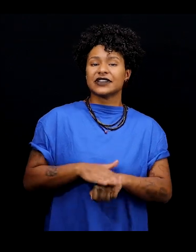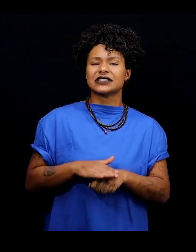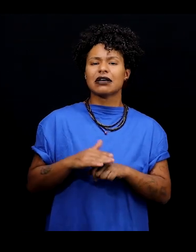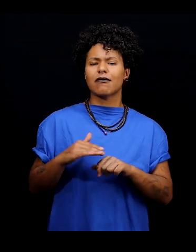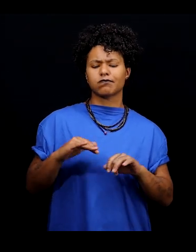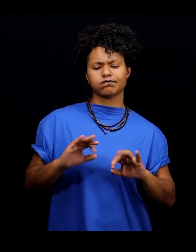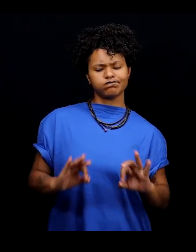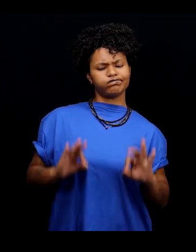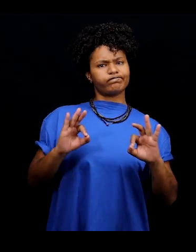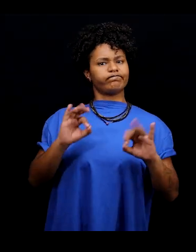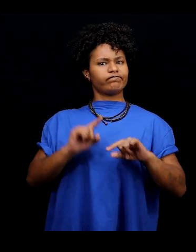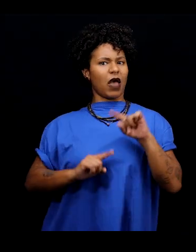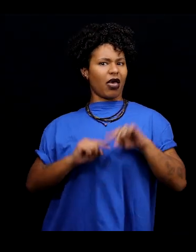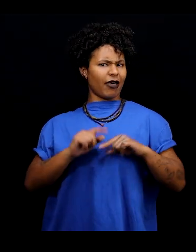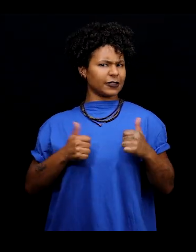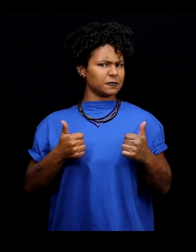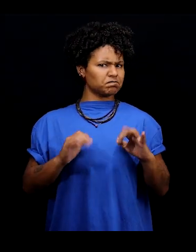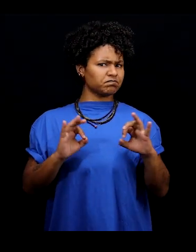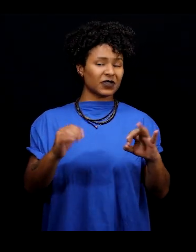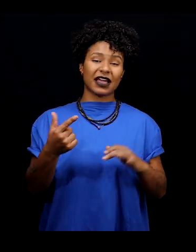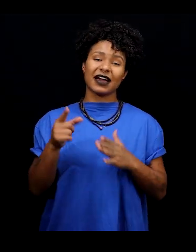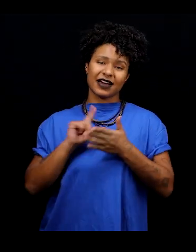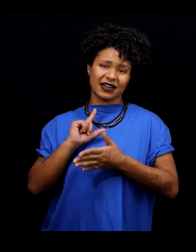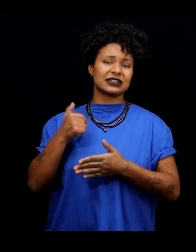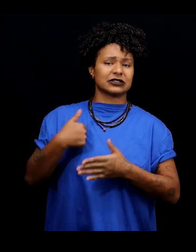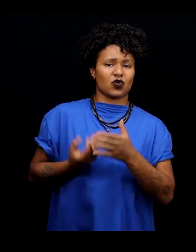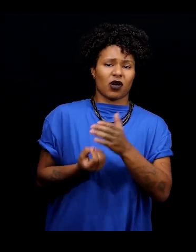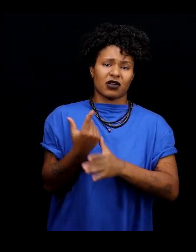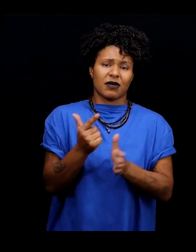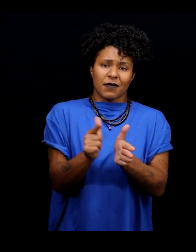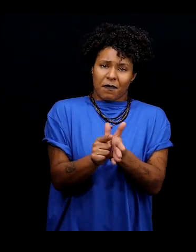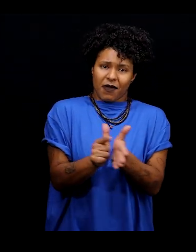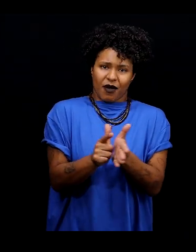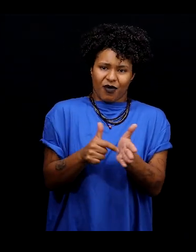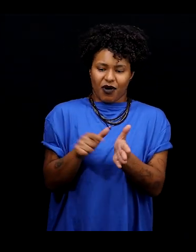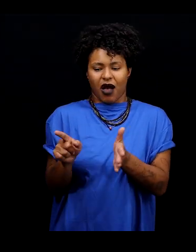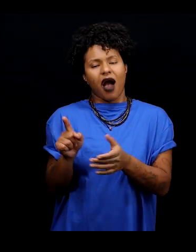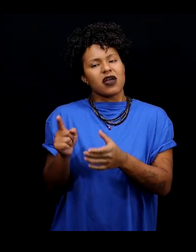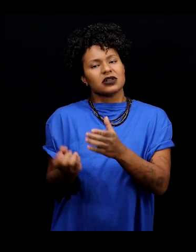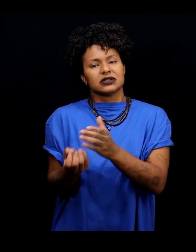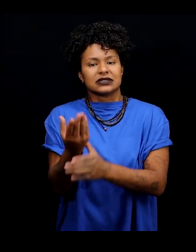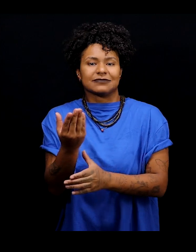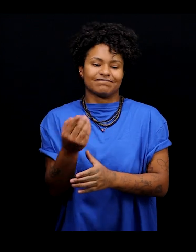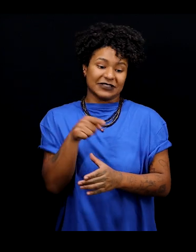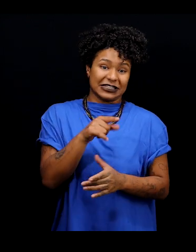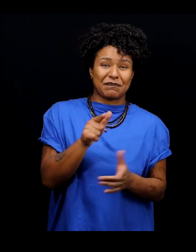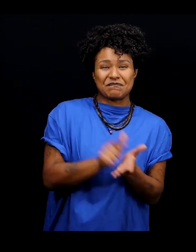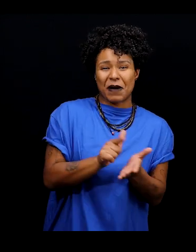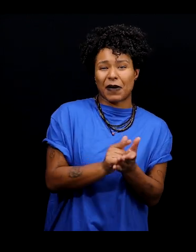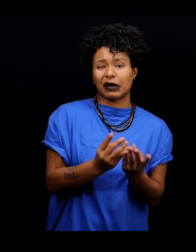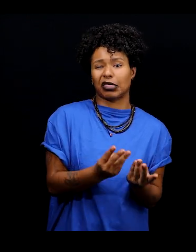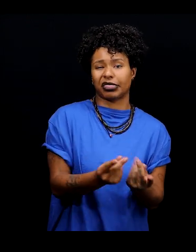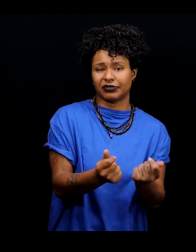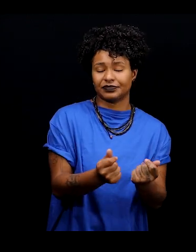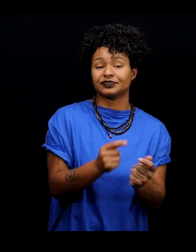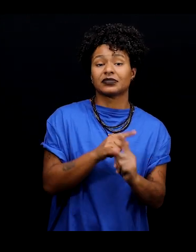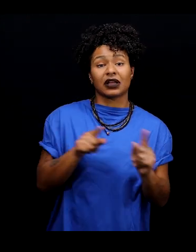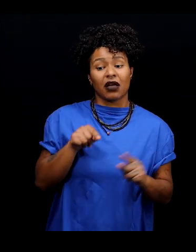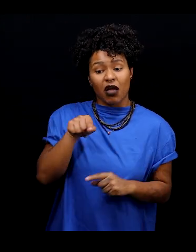Eu e o Paulo fizemos de papel, e eles iam detonar. Aí foi quando ele apareceu com esta peça